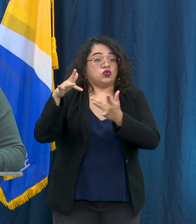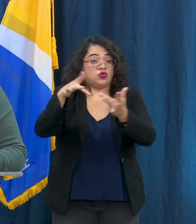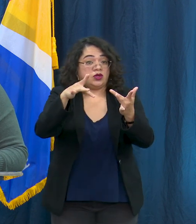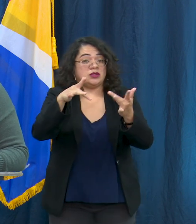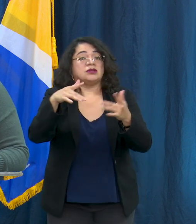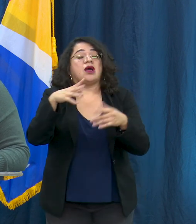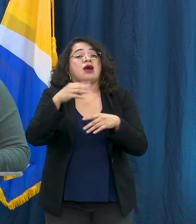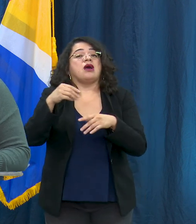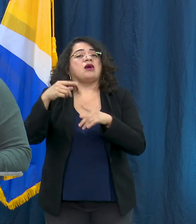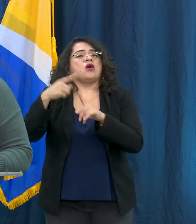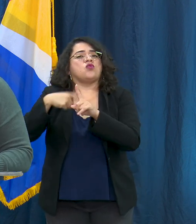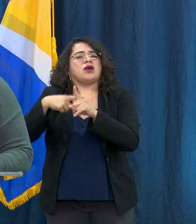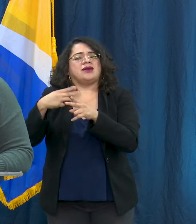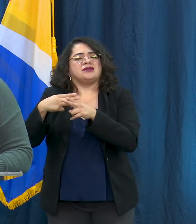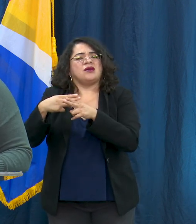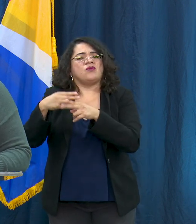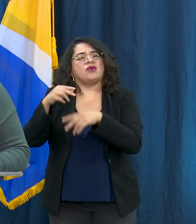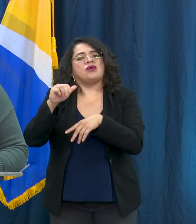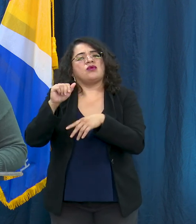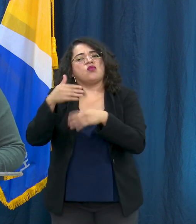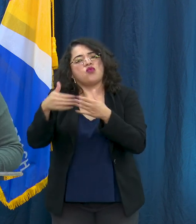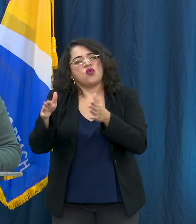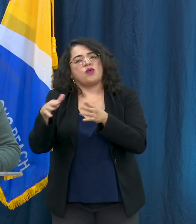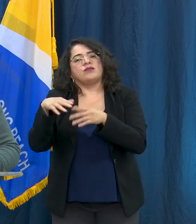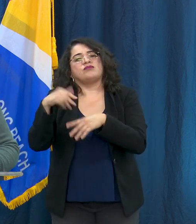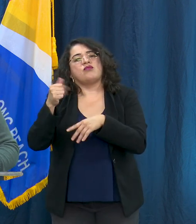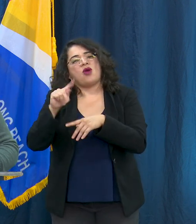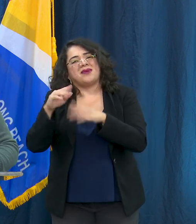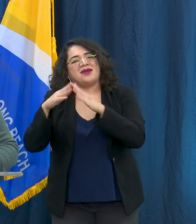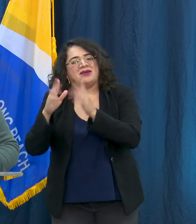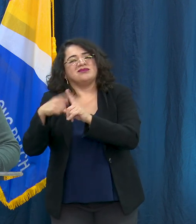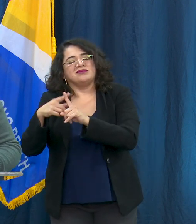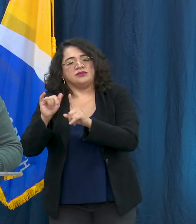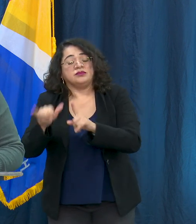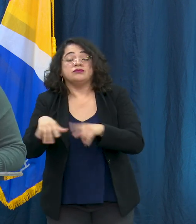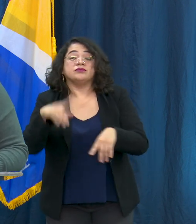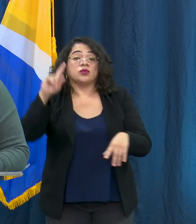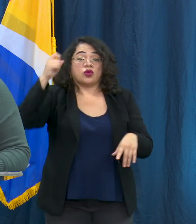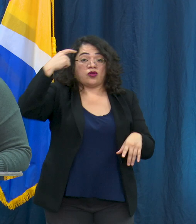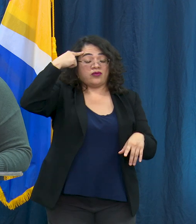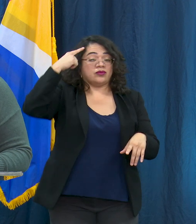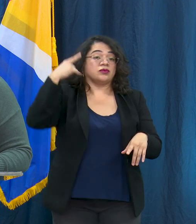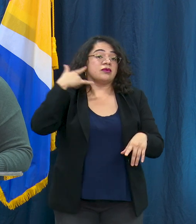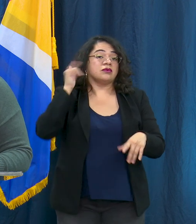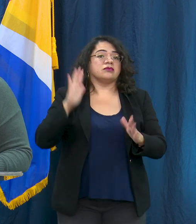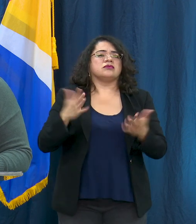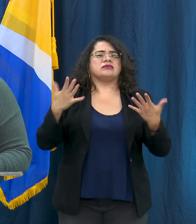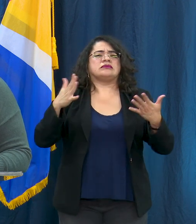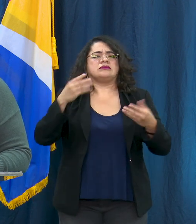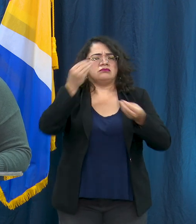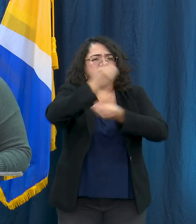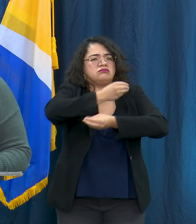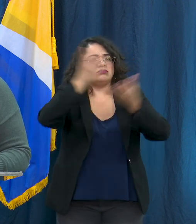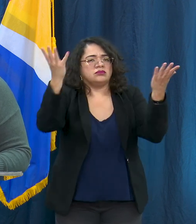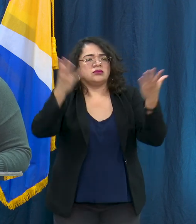plazo sabemos que hemos oído algo Verna Dory que el estado de Californians annainsea odd odisha na lays converse